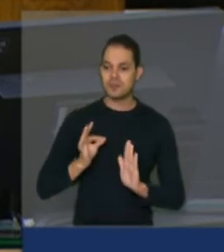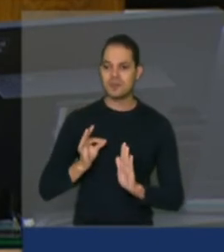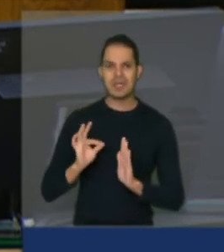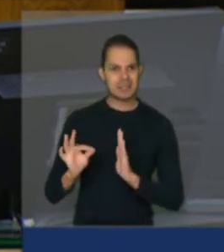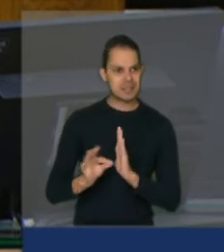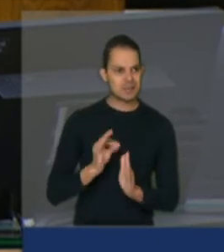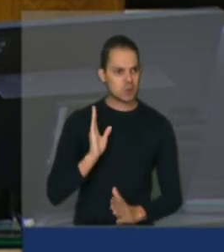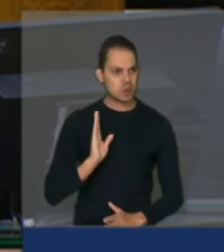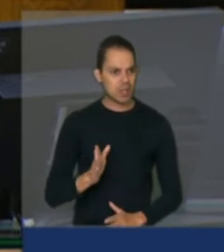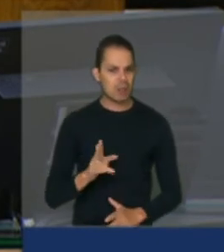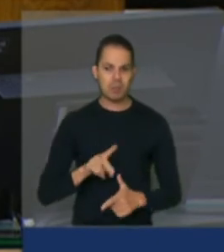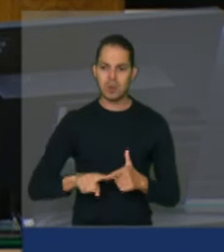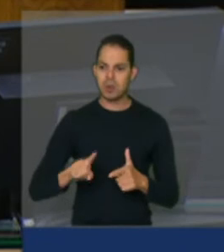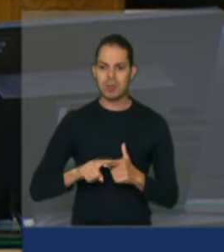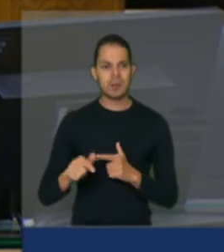EXCELÊNCIA E VOSSA EXCELÊNCIA PODERÁUSAR SEU